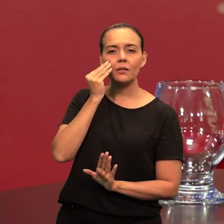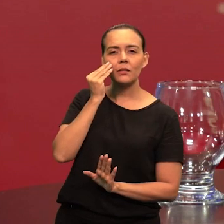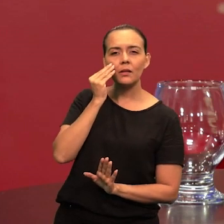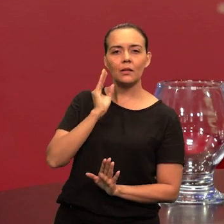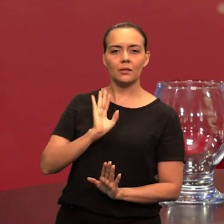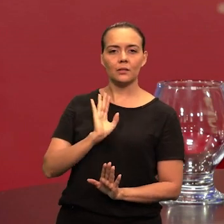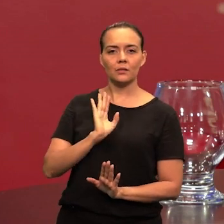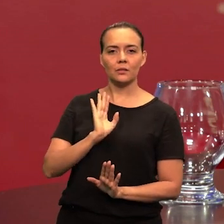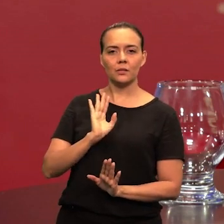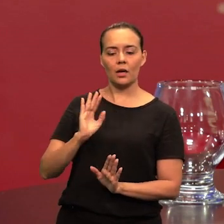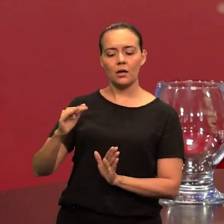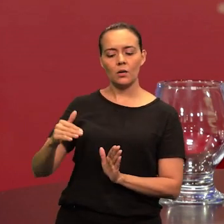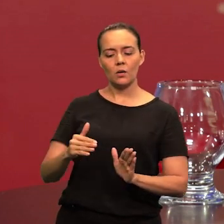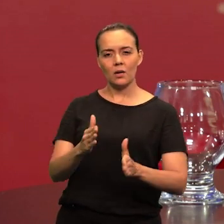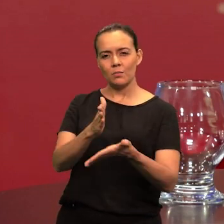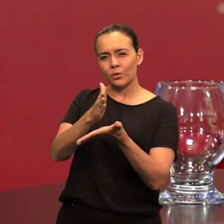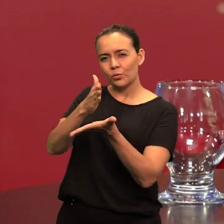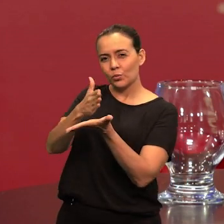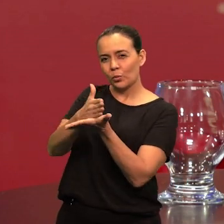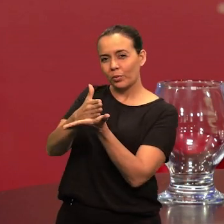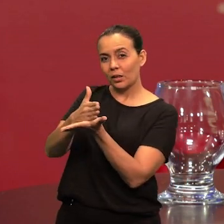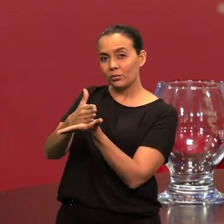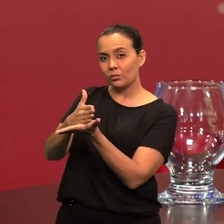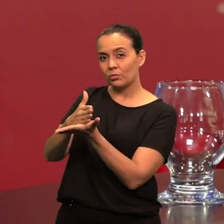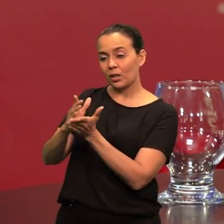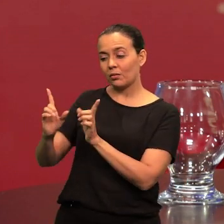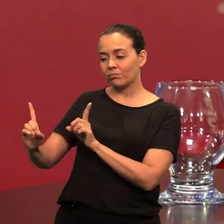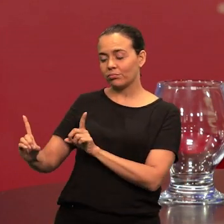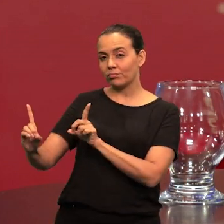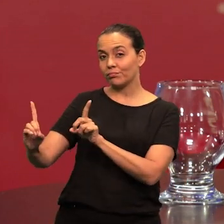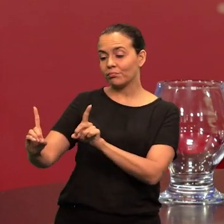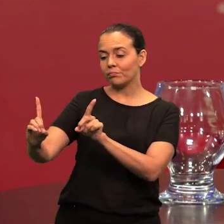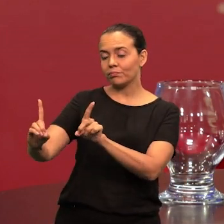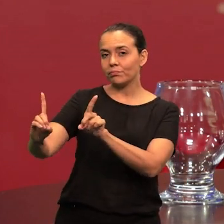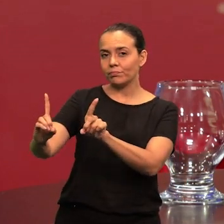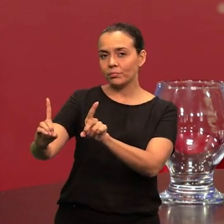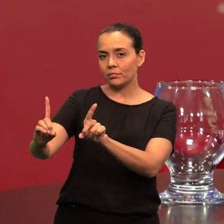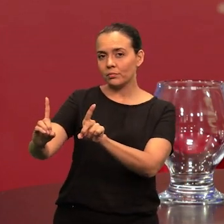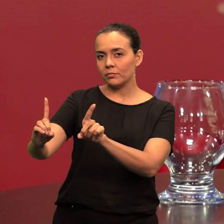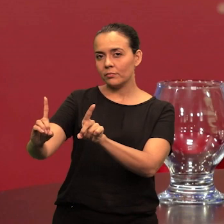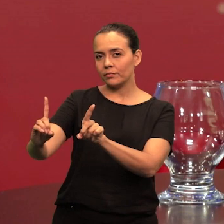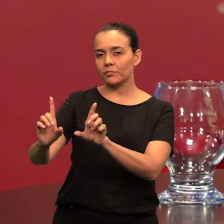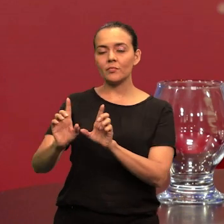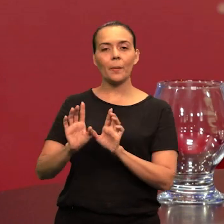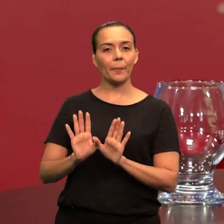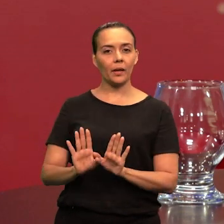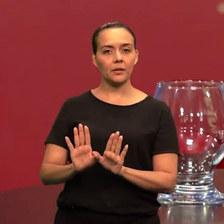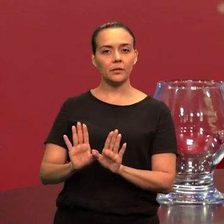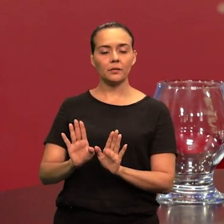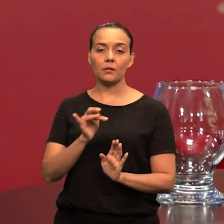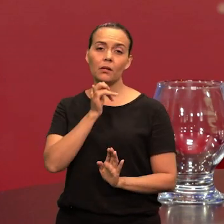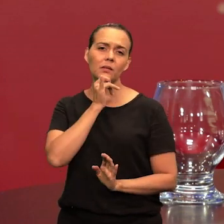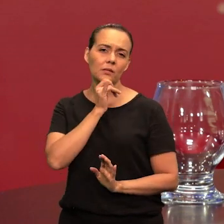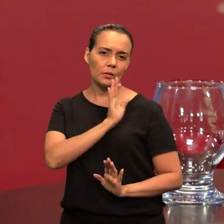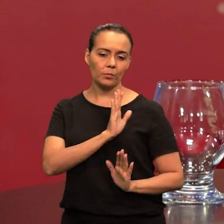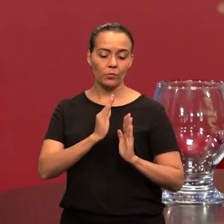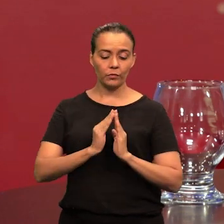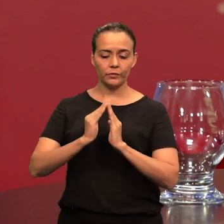encontrar o caminho do meio, para caminhar com essa pessoa. Por mais que o seu vizinho